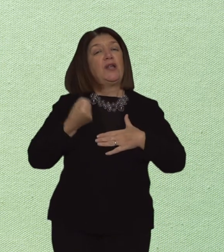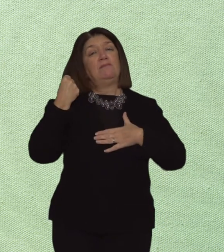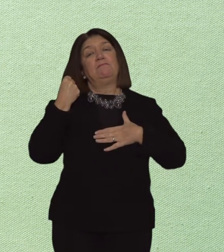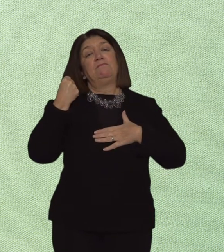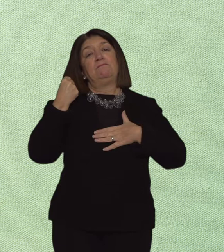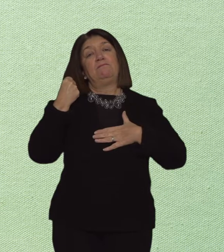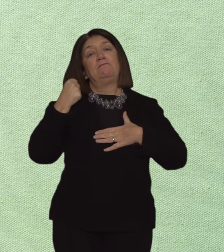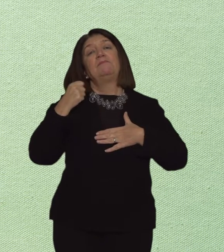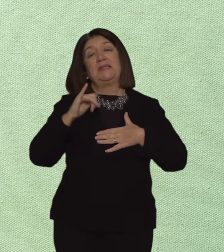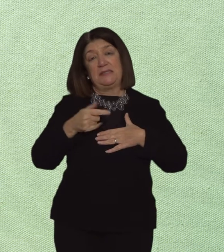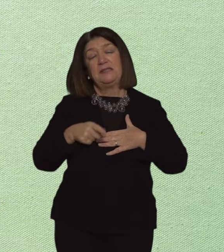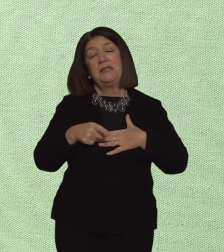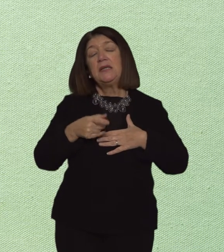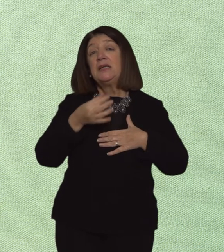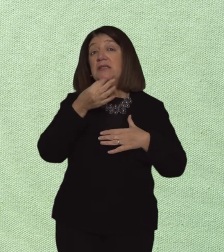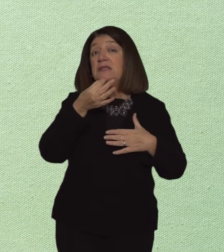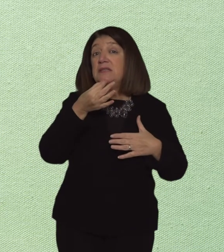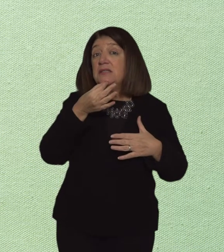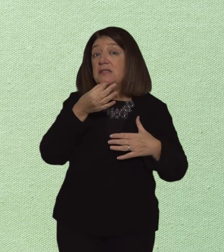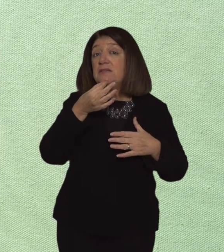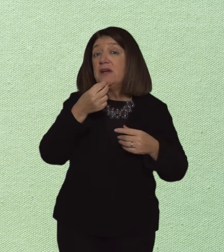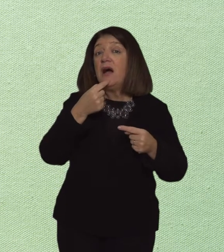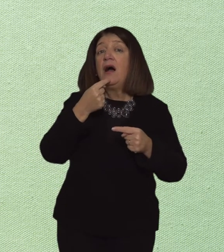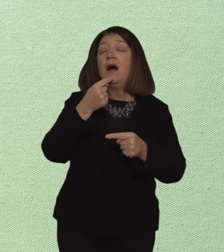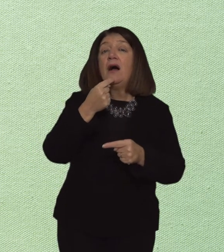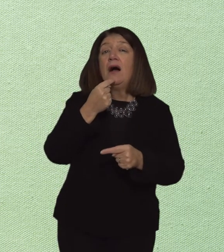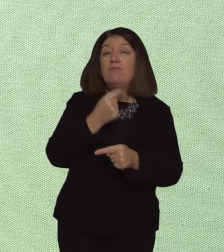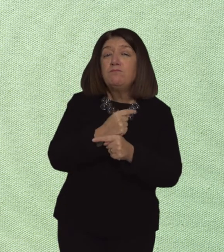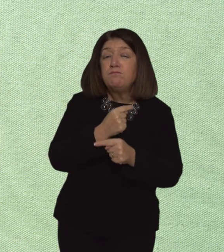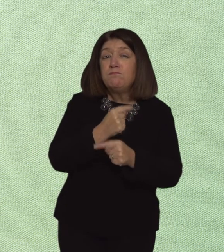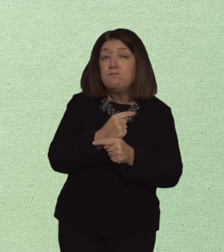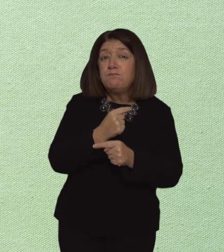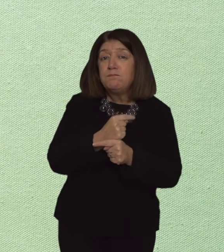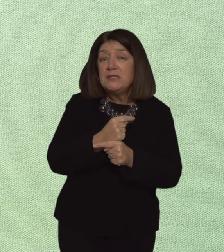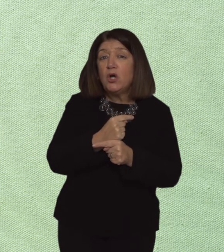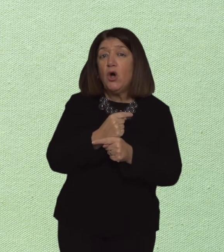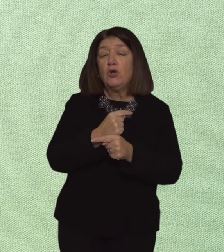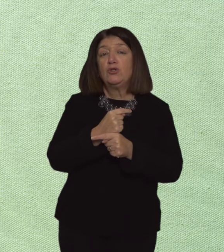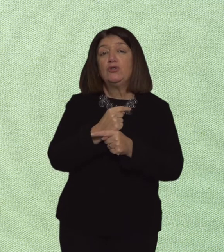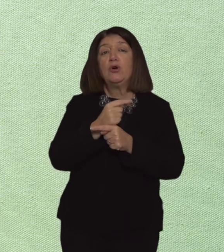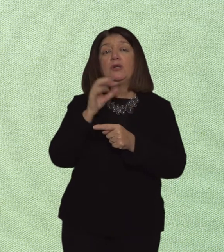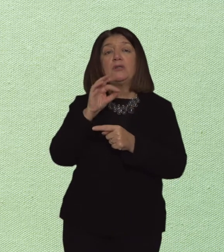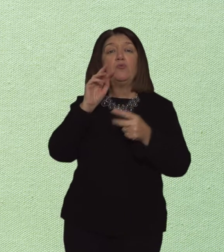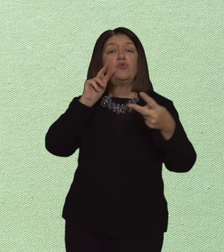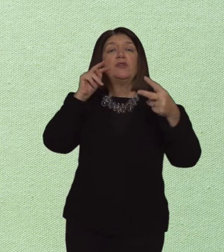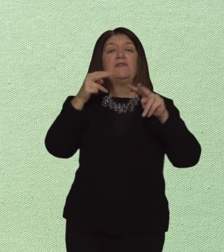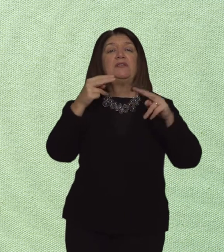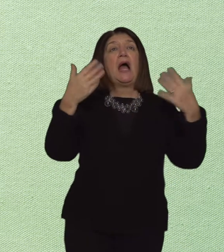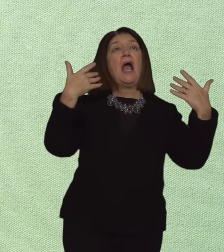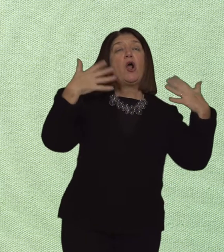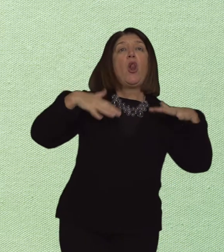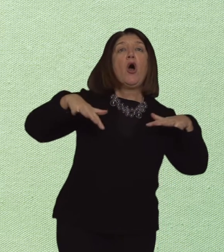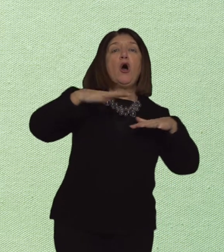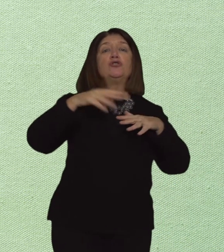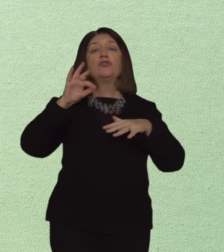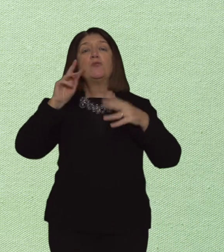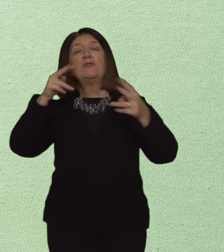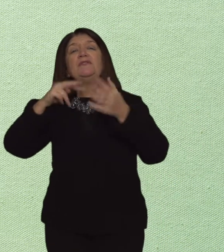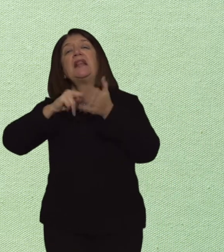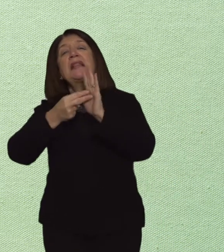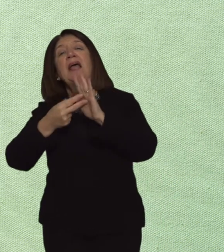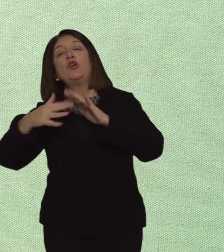che ha bisogno e si basa, è tarato sul pregresso tecnologico... io parlerei di progresso tecnico o di